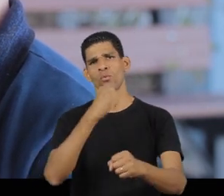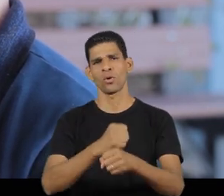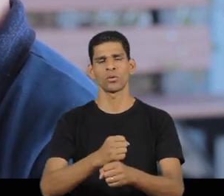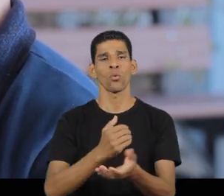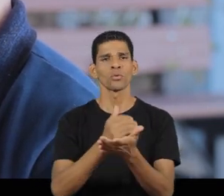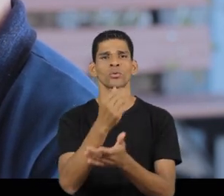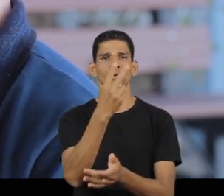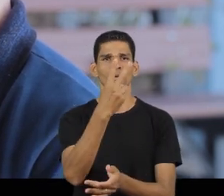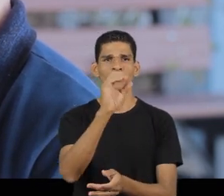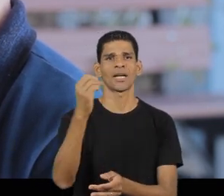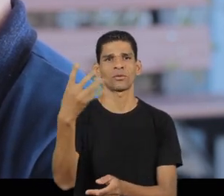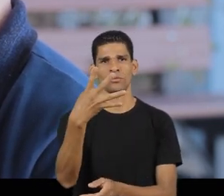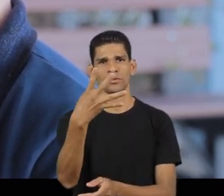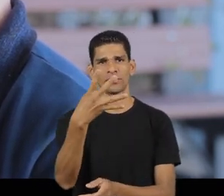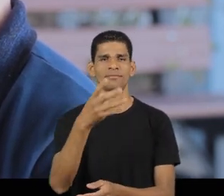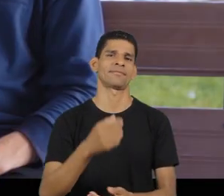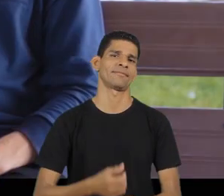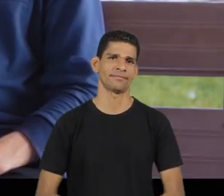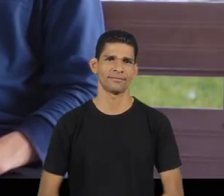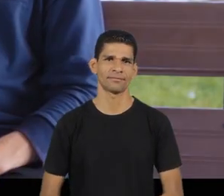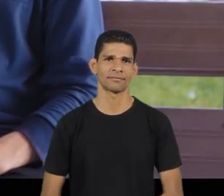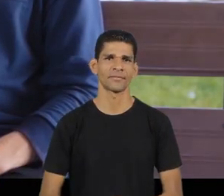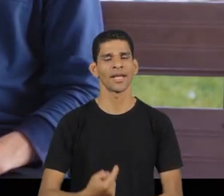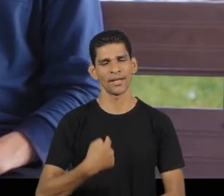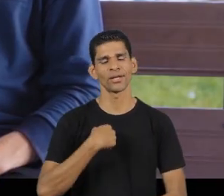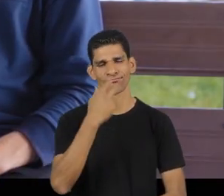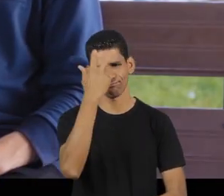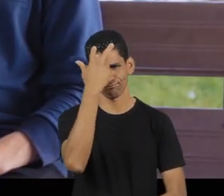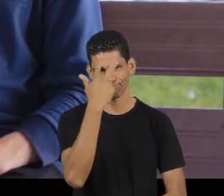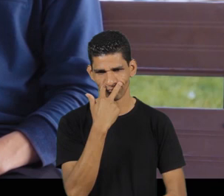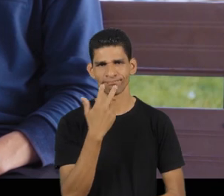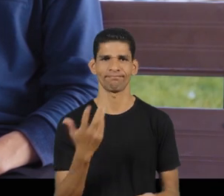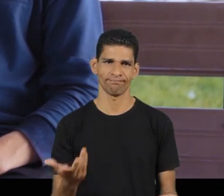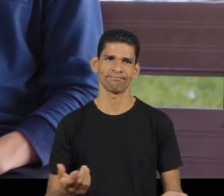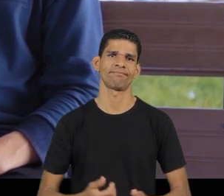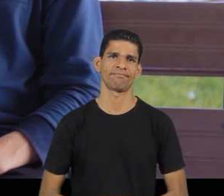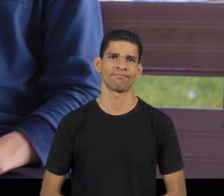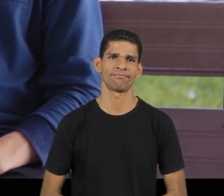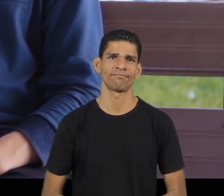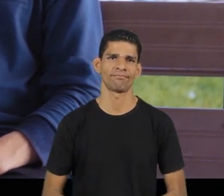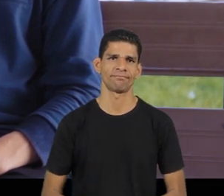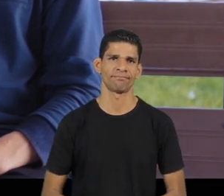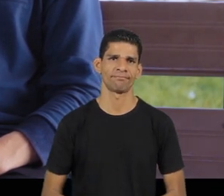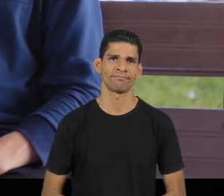desde 2014. Eu tenho deficiência visual adquirida